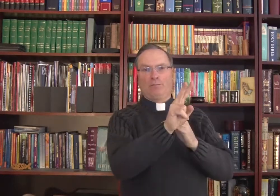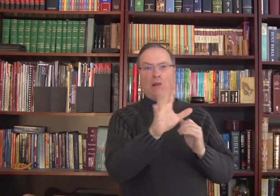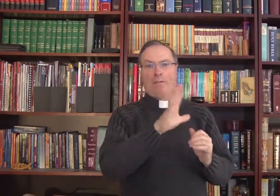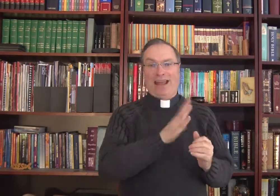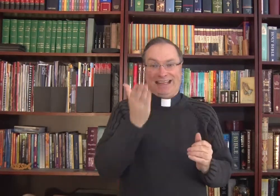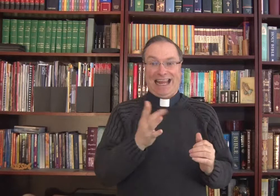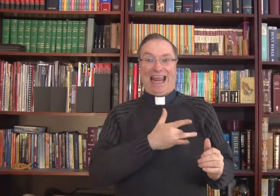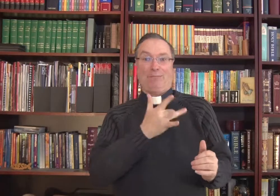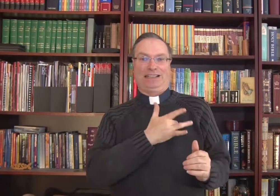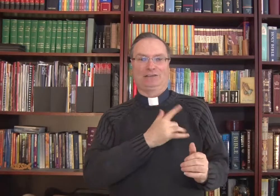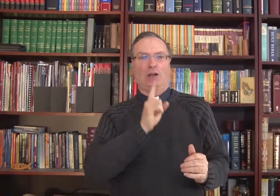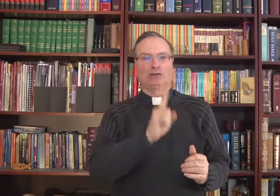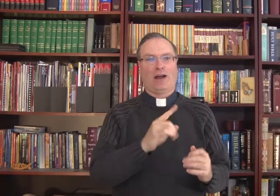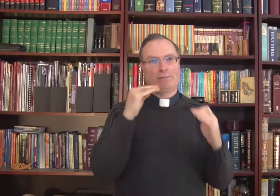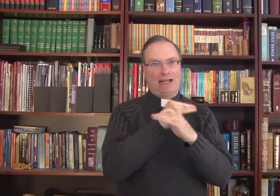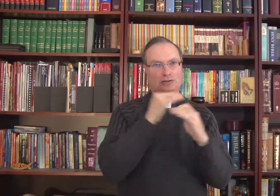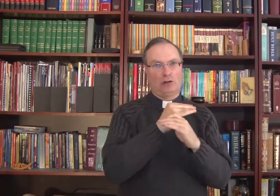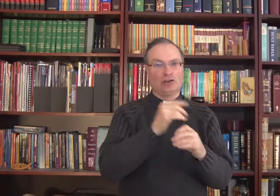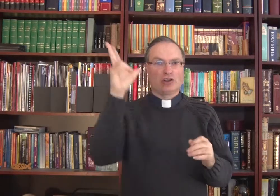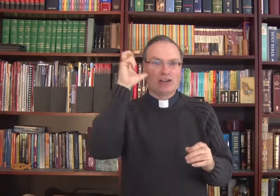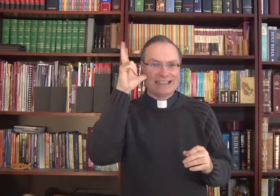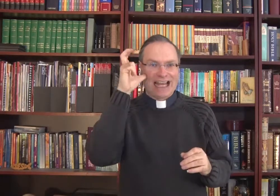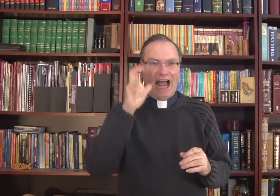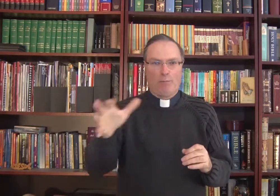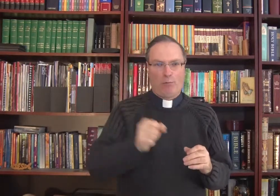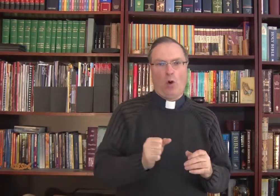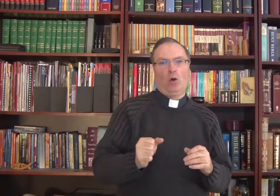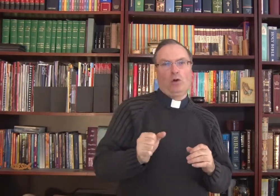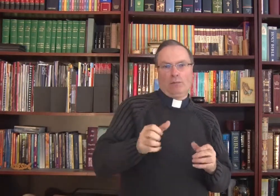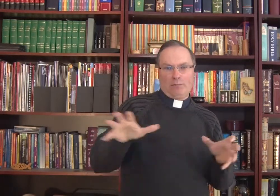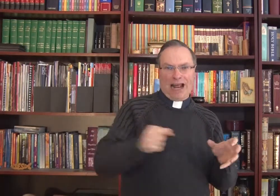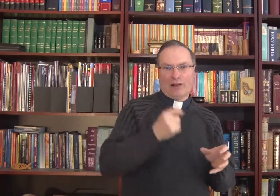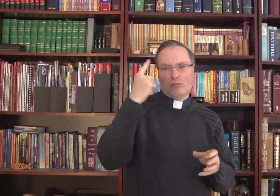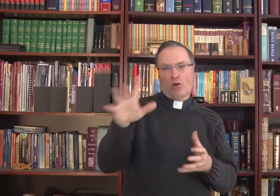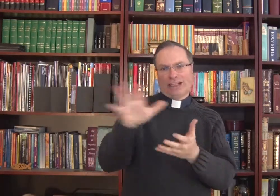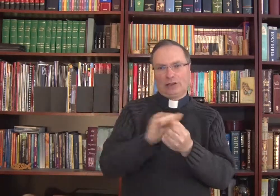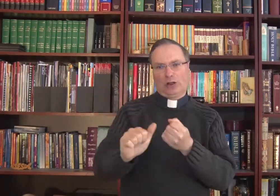Mais ces impressions sont des mensonges que le diable pouvait utiliser pour les détruire